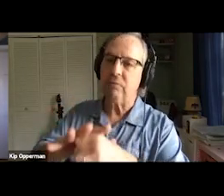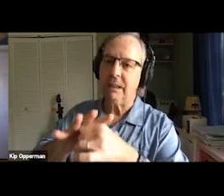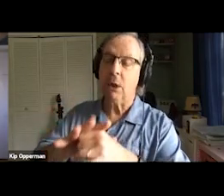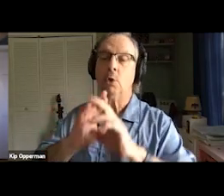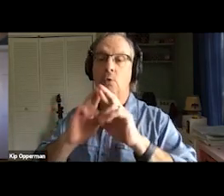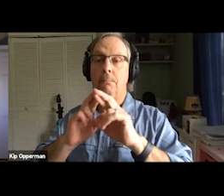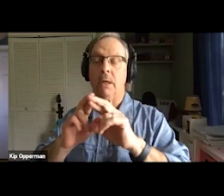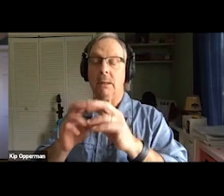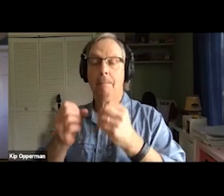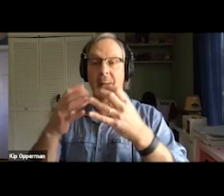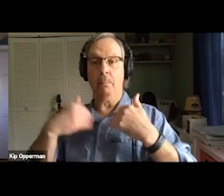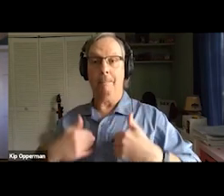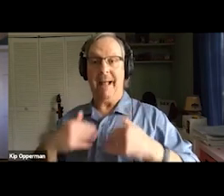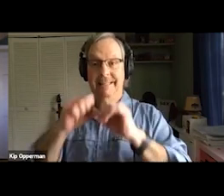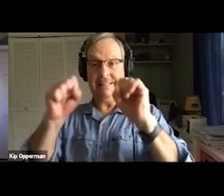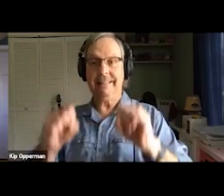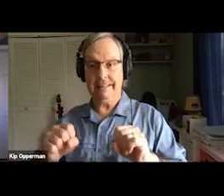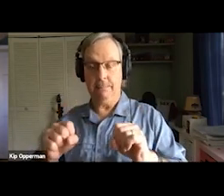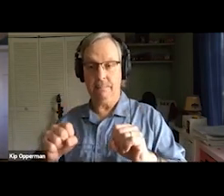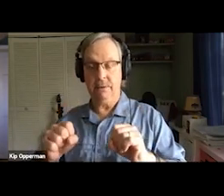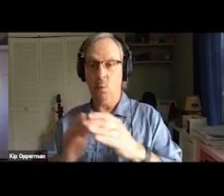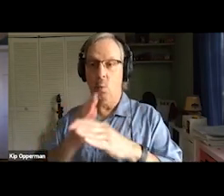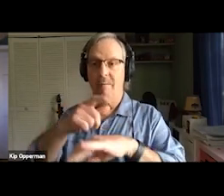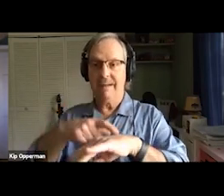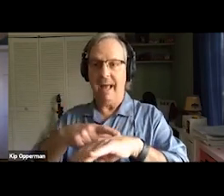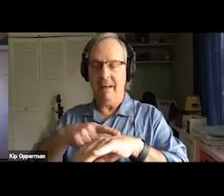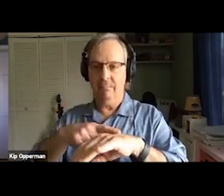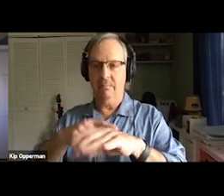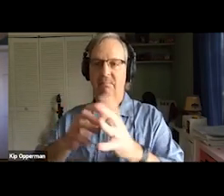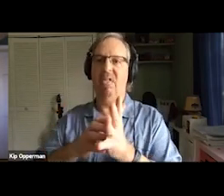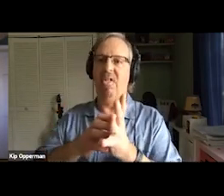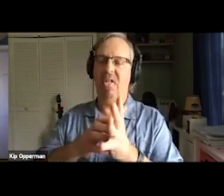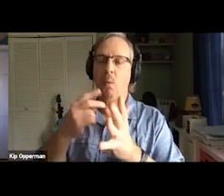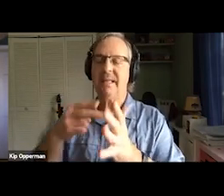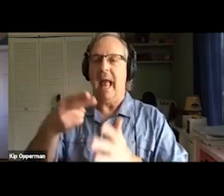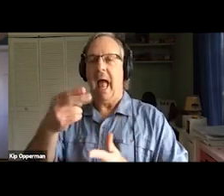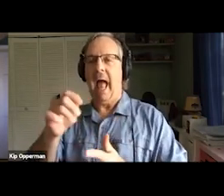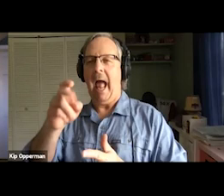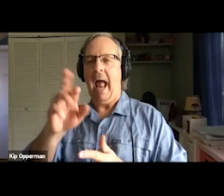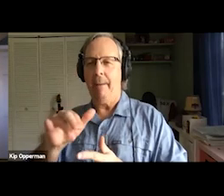múltiples sistemas corporales, con el tiempo, y vemos cosas como hipertensión y diabetes